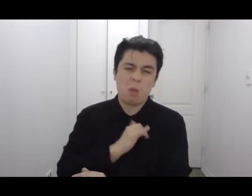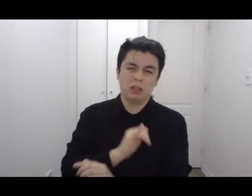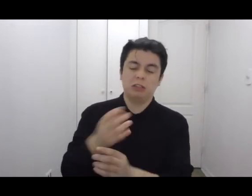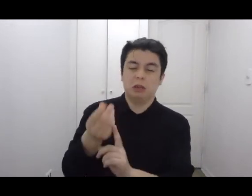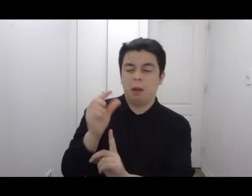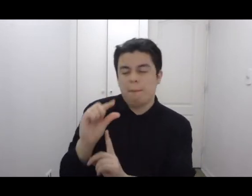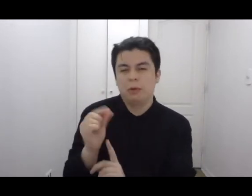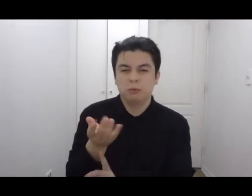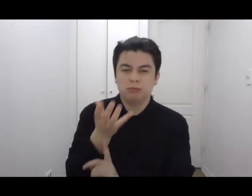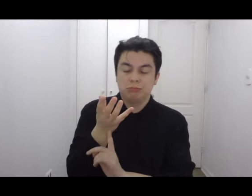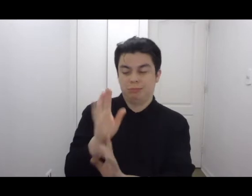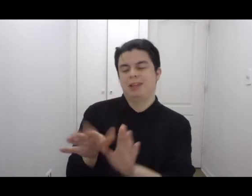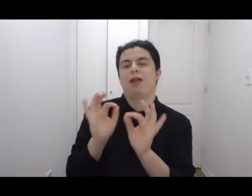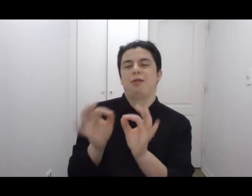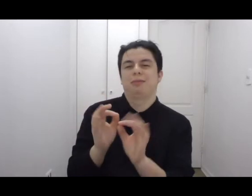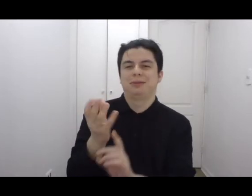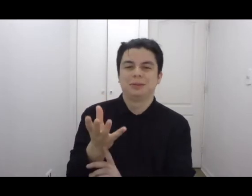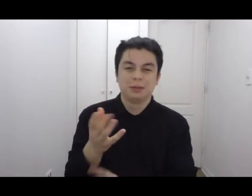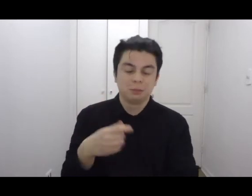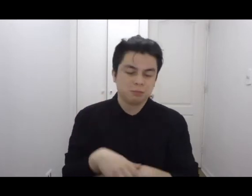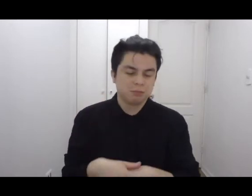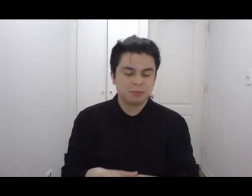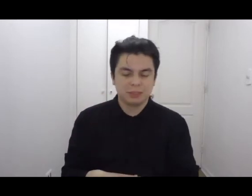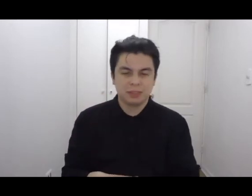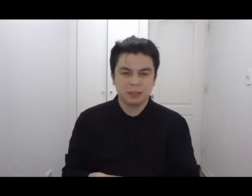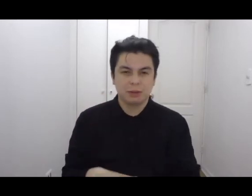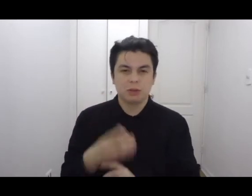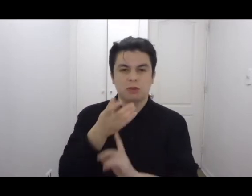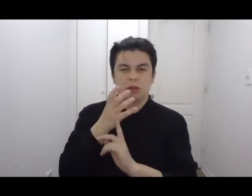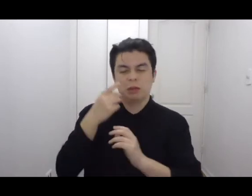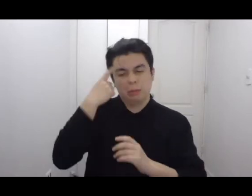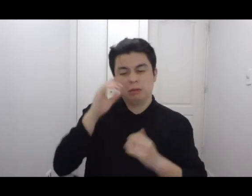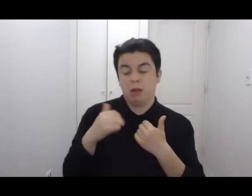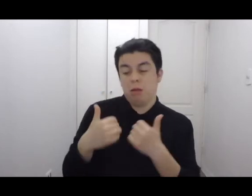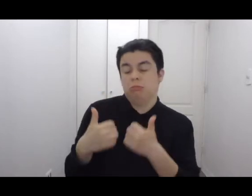tomo un poquito pero bueno pero esos sabes que no